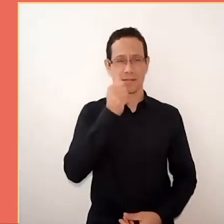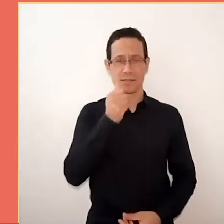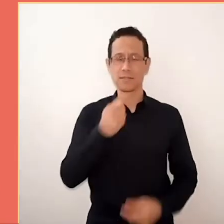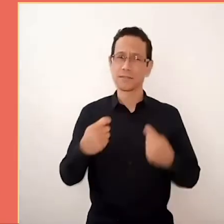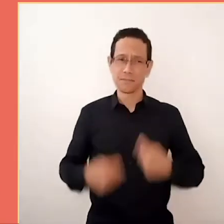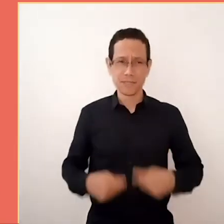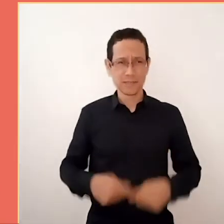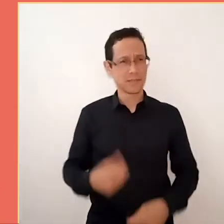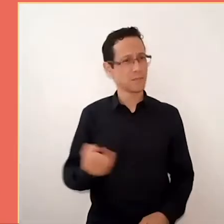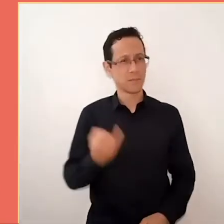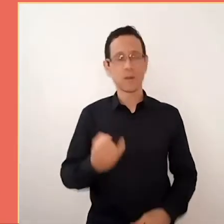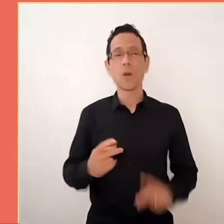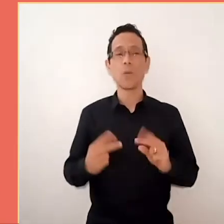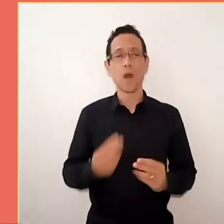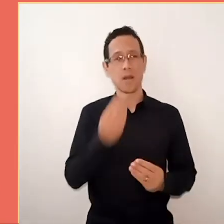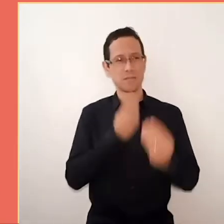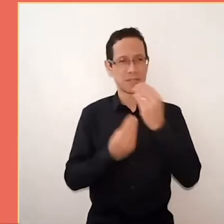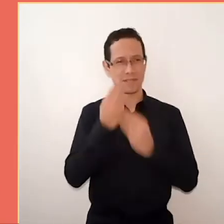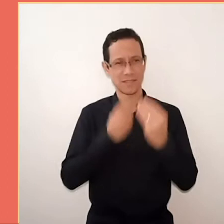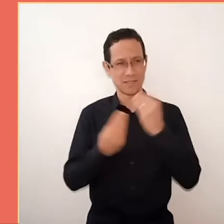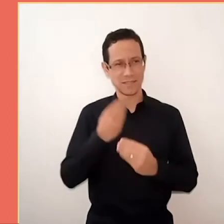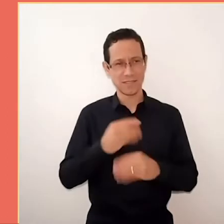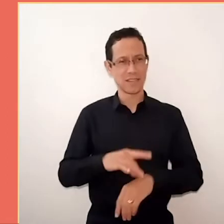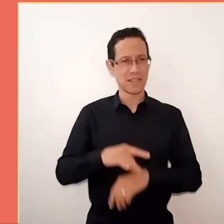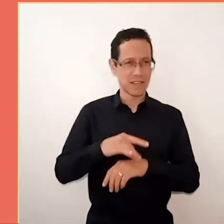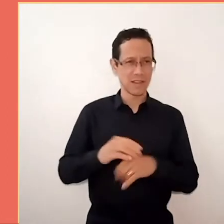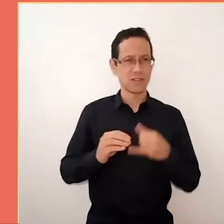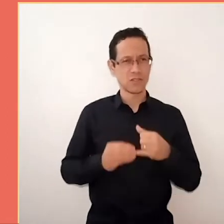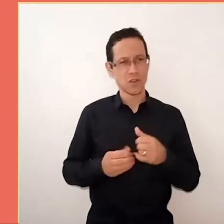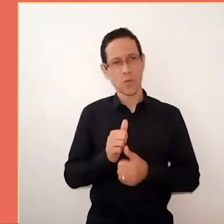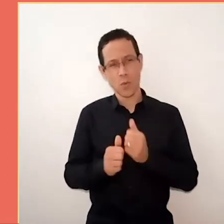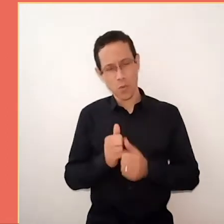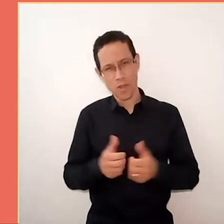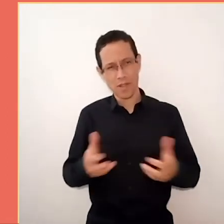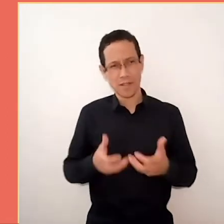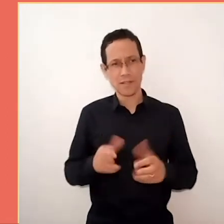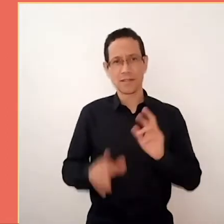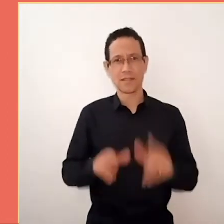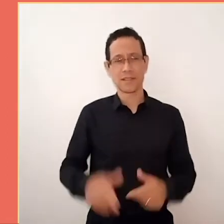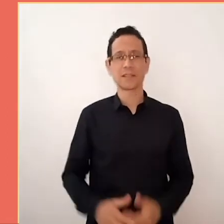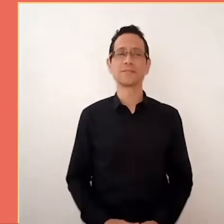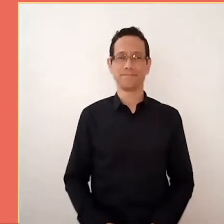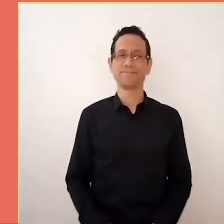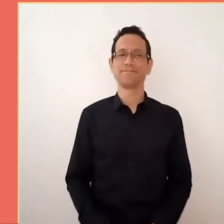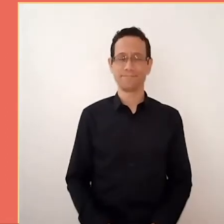a carne, a verdura na nossa casa. Então, pra nossa sobrevivência como sociedade,